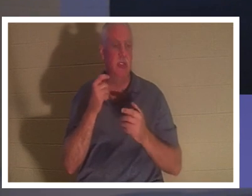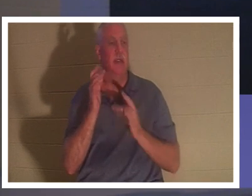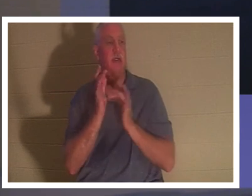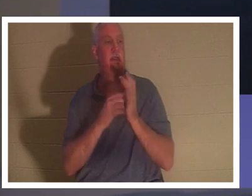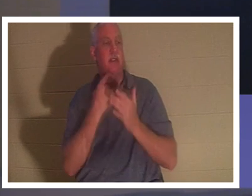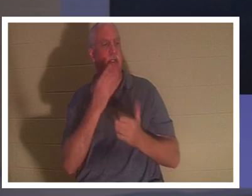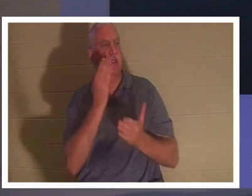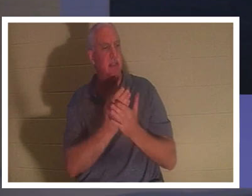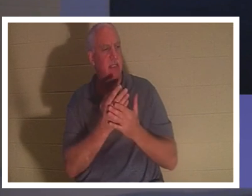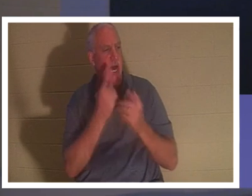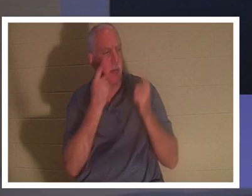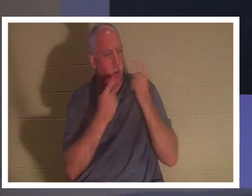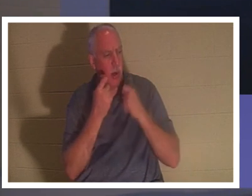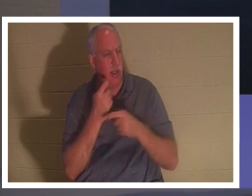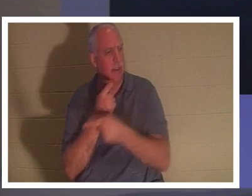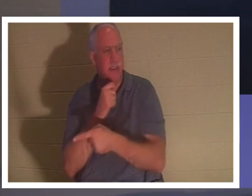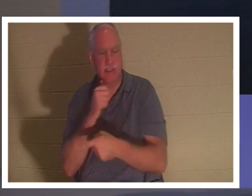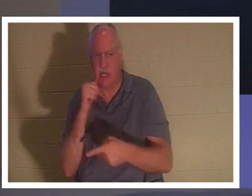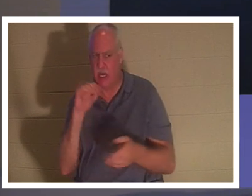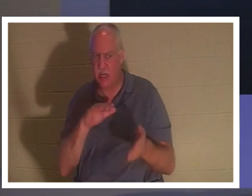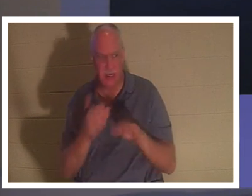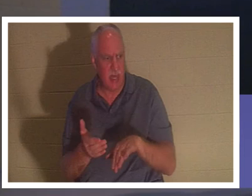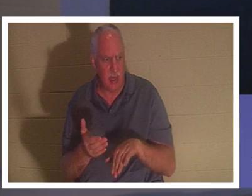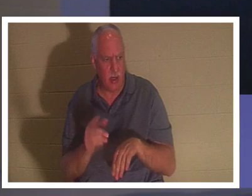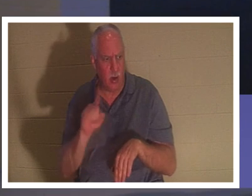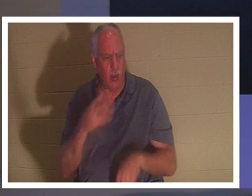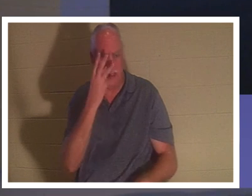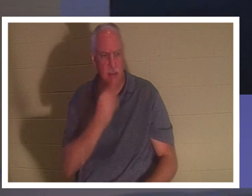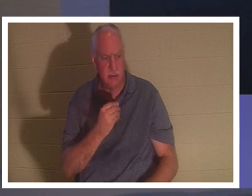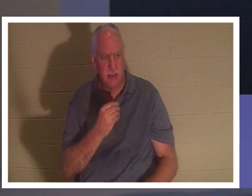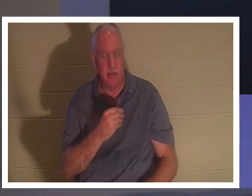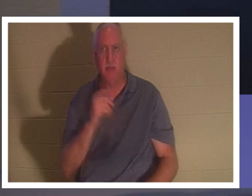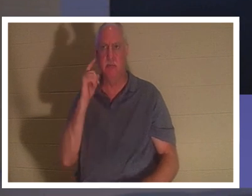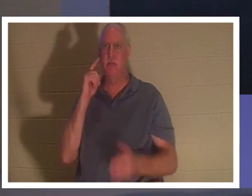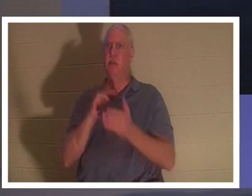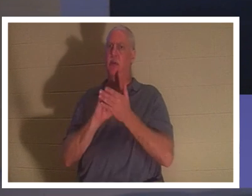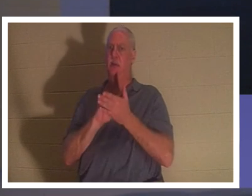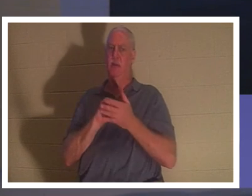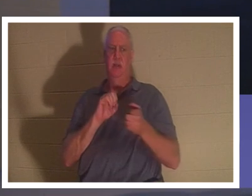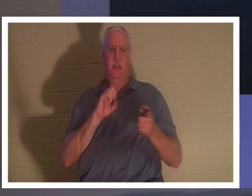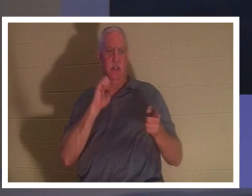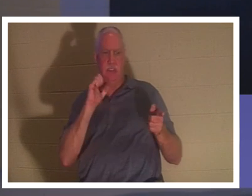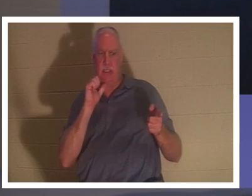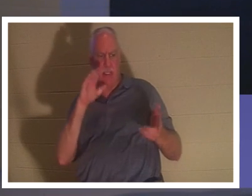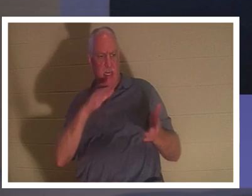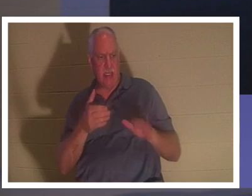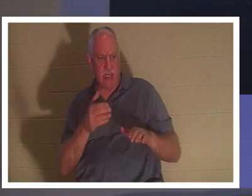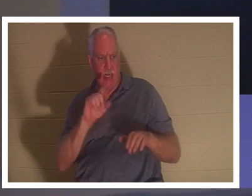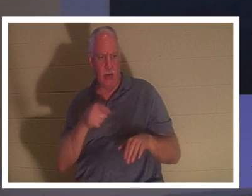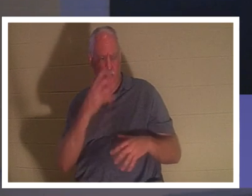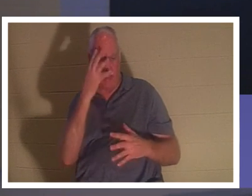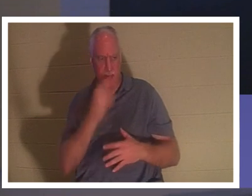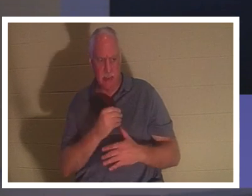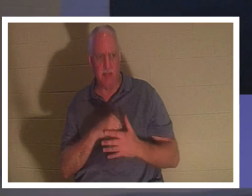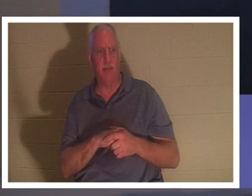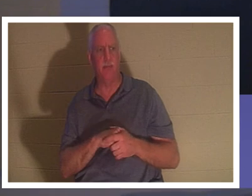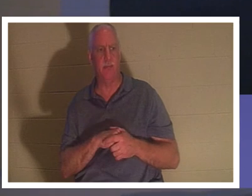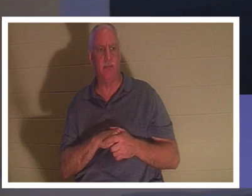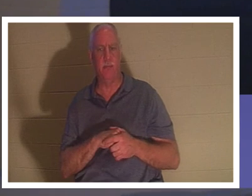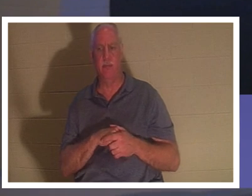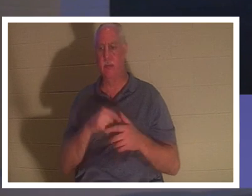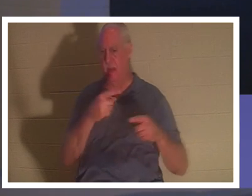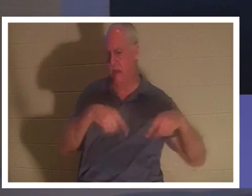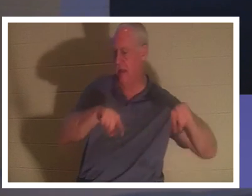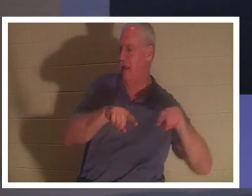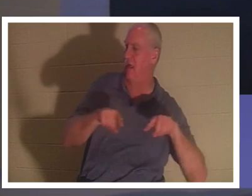`저 죽은 것이 아니라 잔다' 하시니라 그녀는 죽은 것이 아니라 잠든 것입니다. "저희가